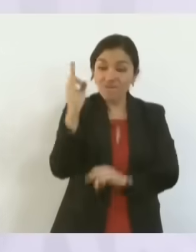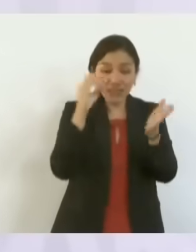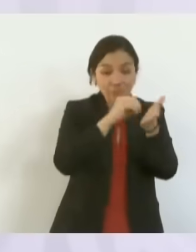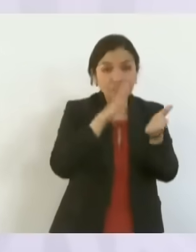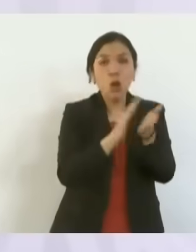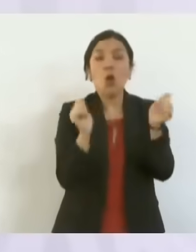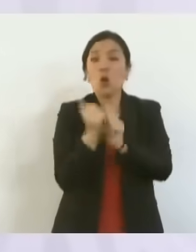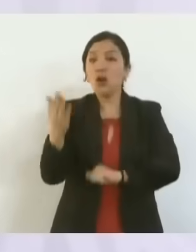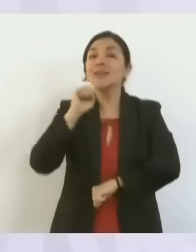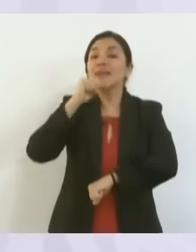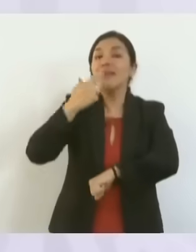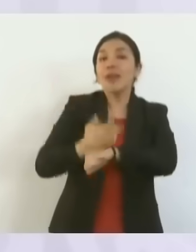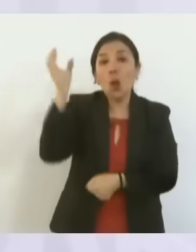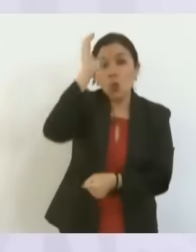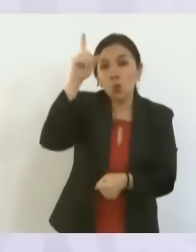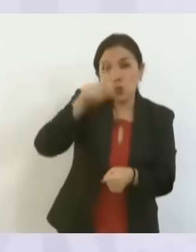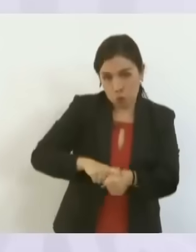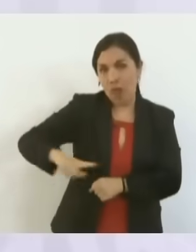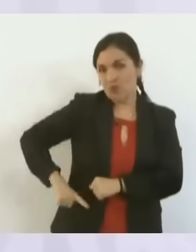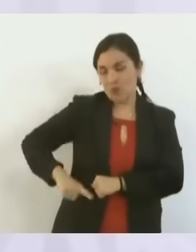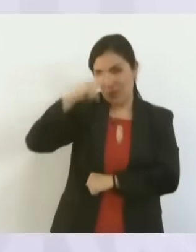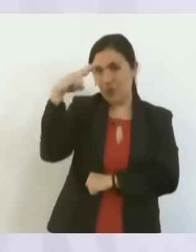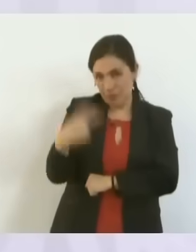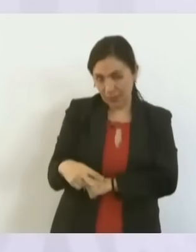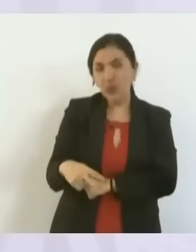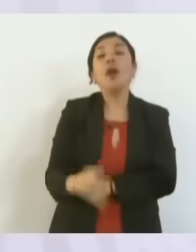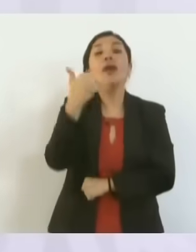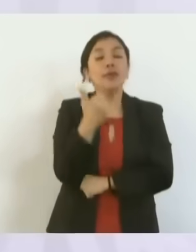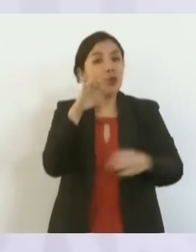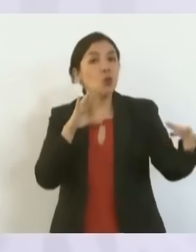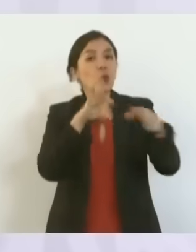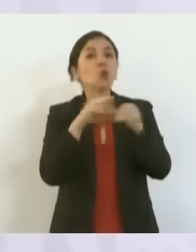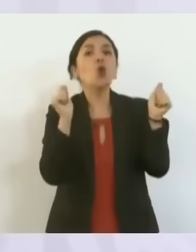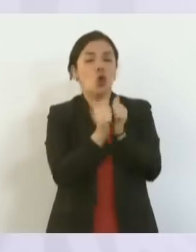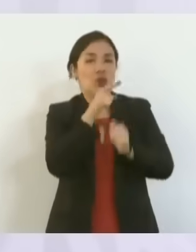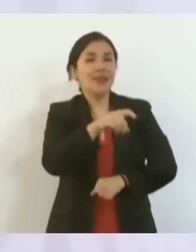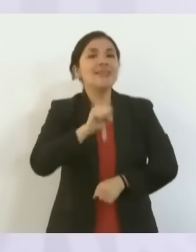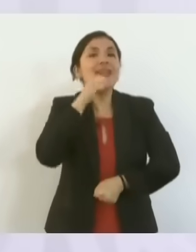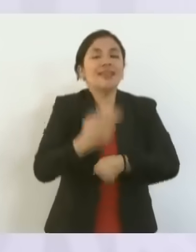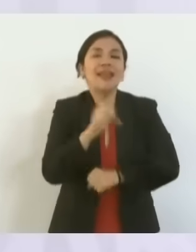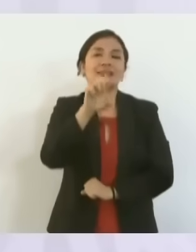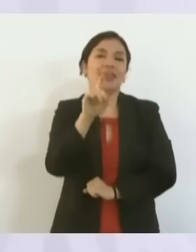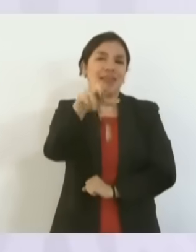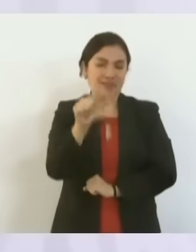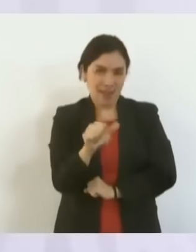Secretaría de Cultura, el Gobierno de México y en alianza con la Secretaría de Defensa Nacional,